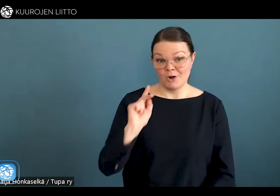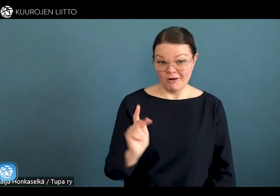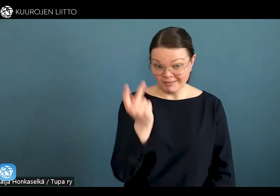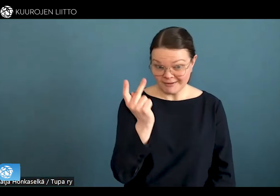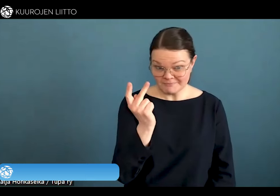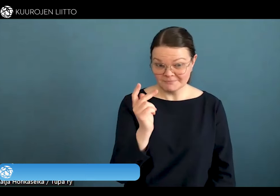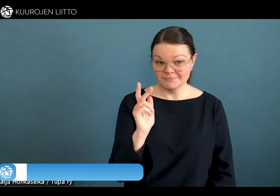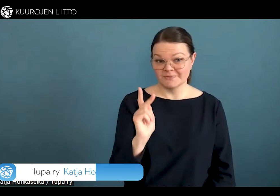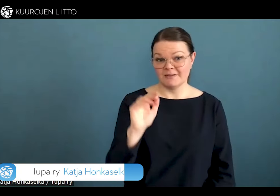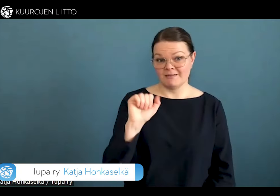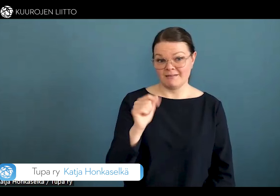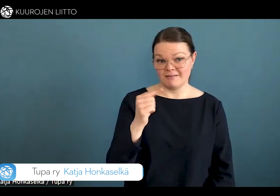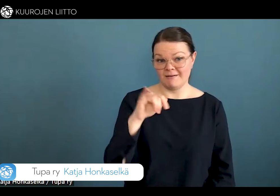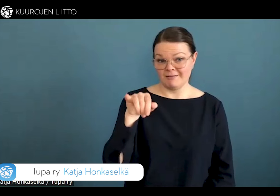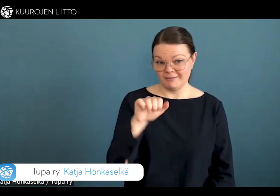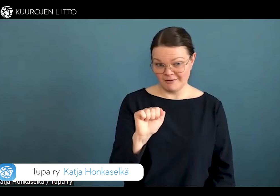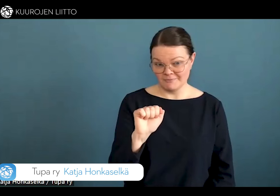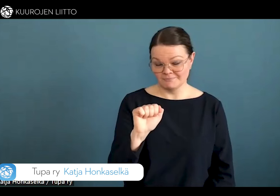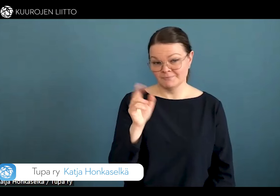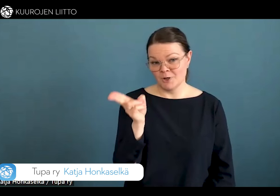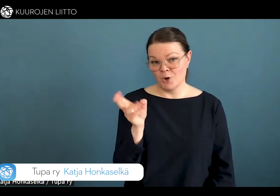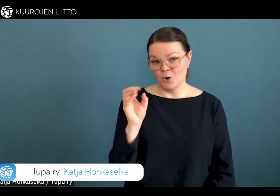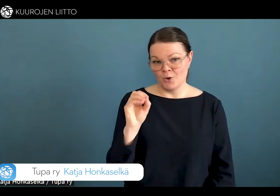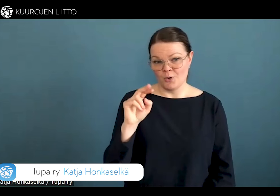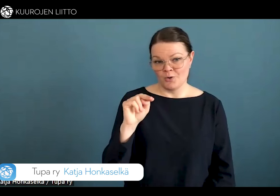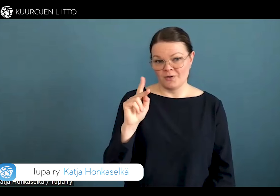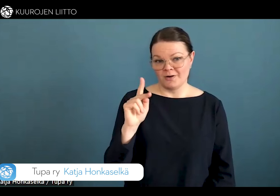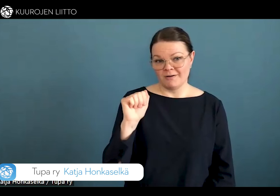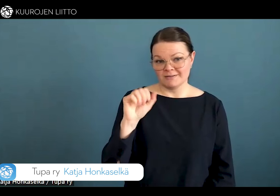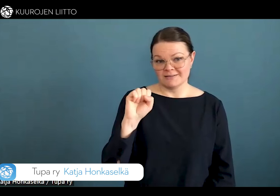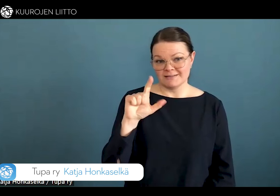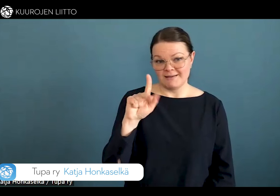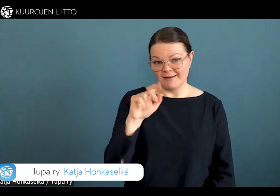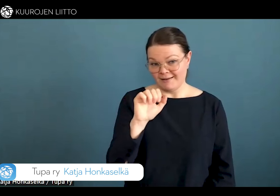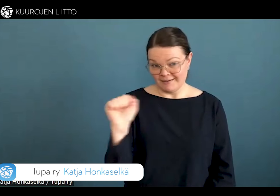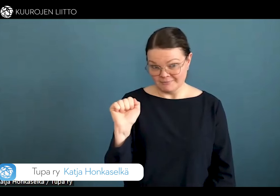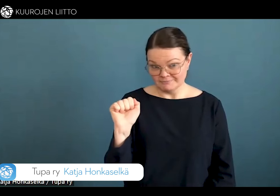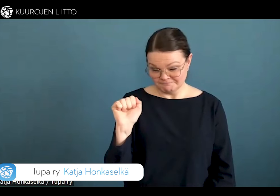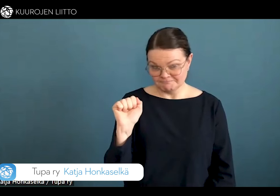Minun nimeni puolestaan on Katja Honkaselkä, -